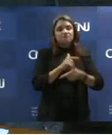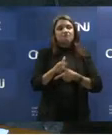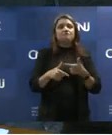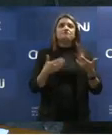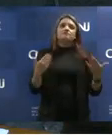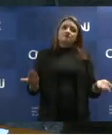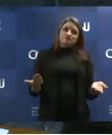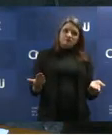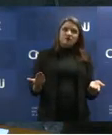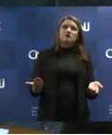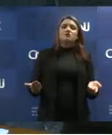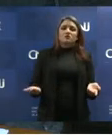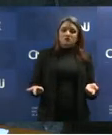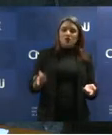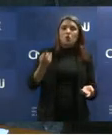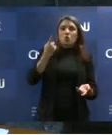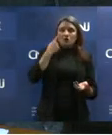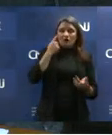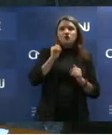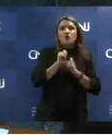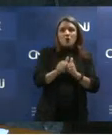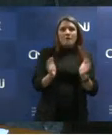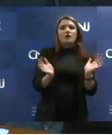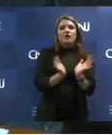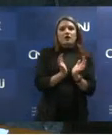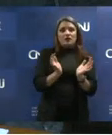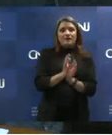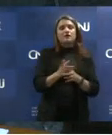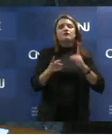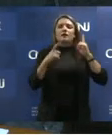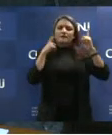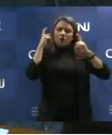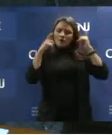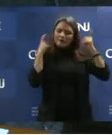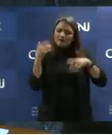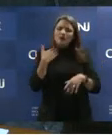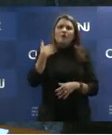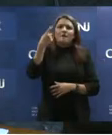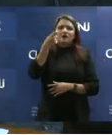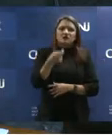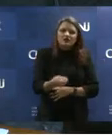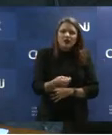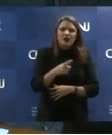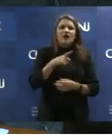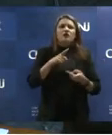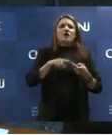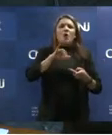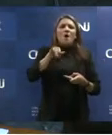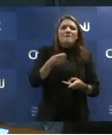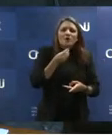esse essa preocupação com os magistrados de concessão de oportunidade de prazo para que eles realize